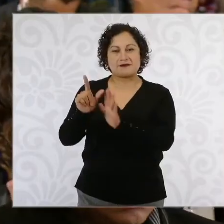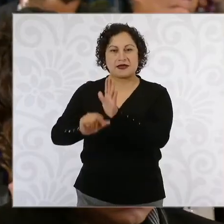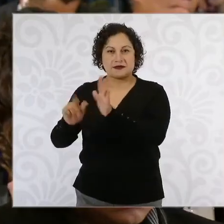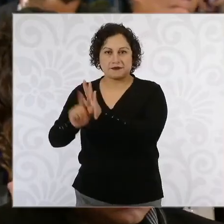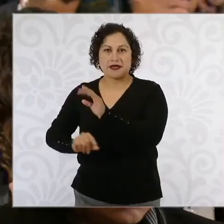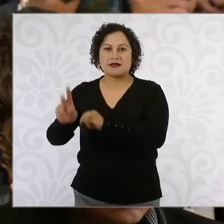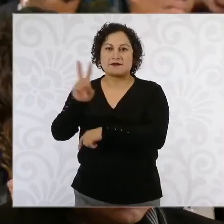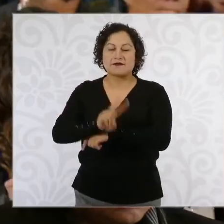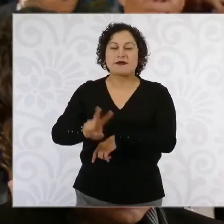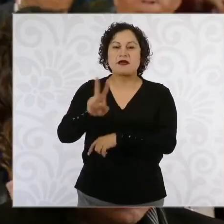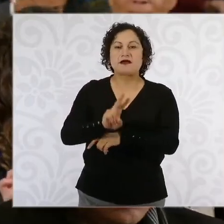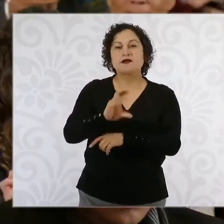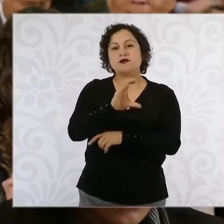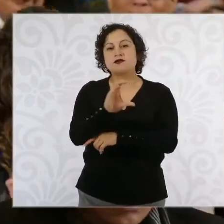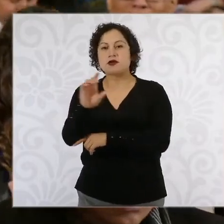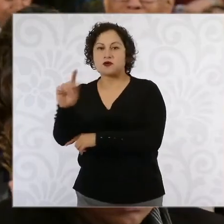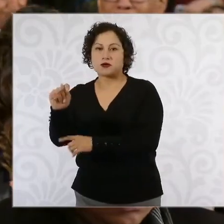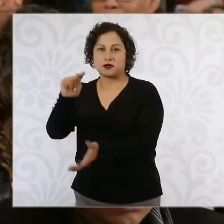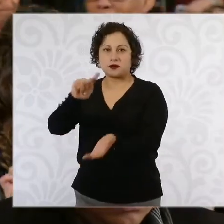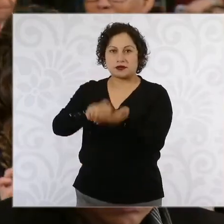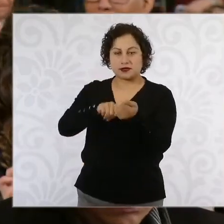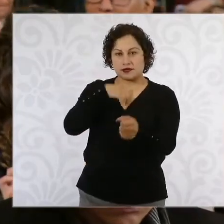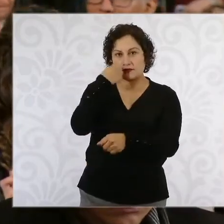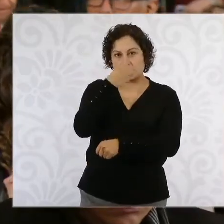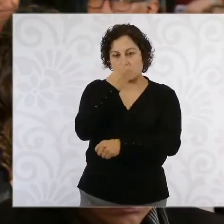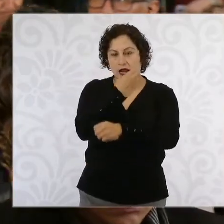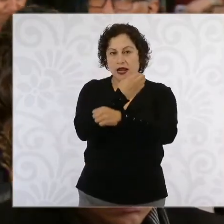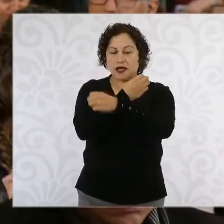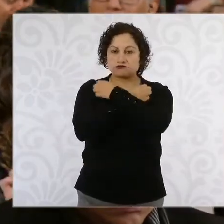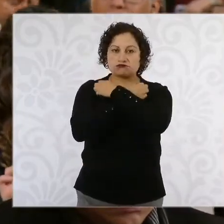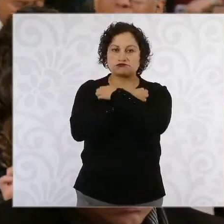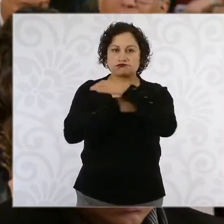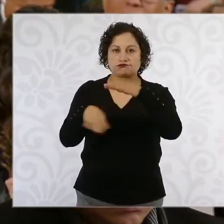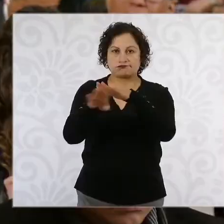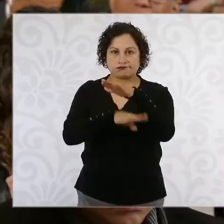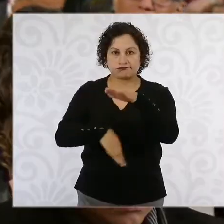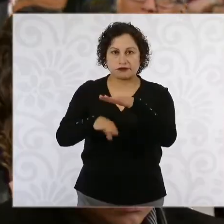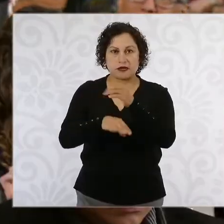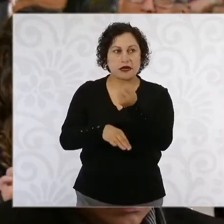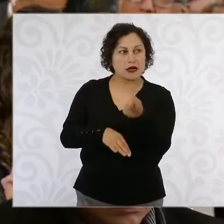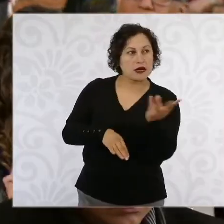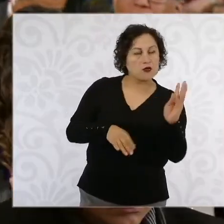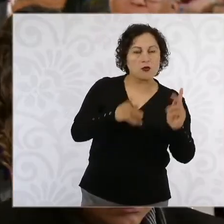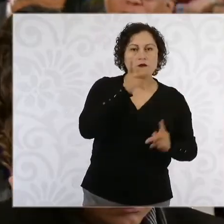algunos padres de familia surgió esa inquietud si en un futuro podría llevarse a cabo Cuál es